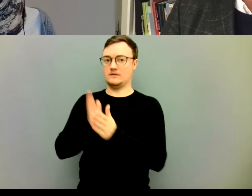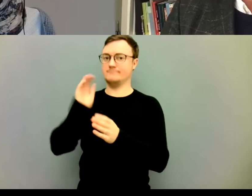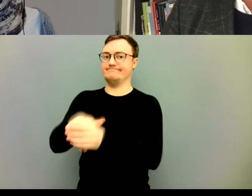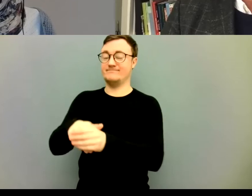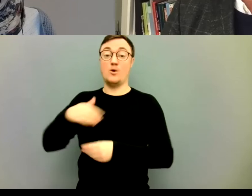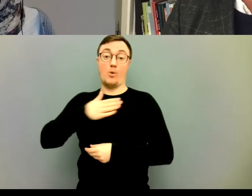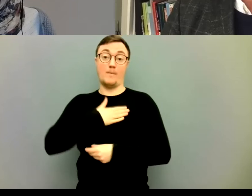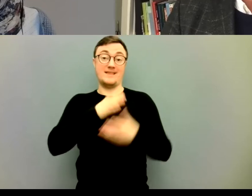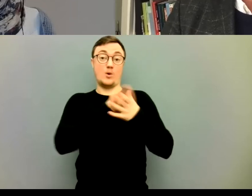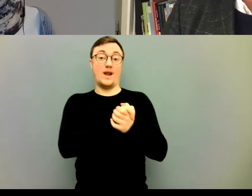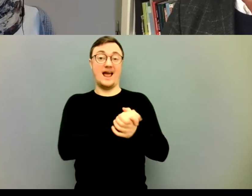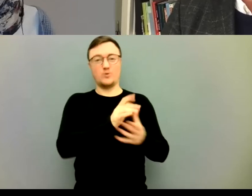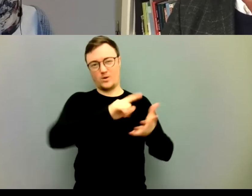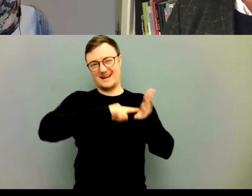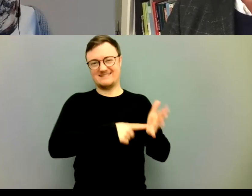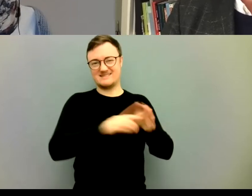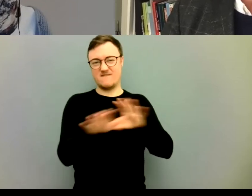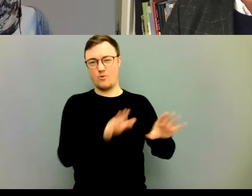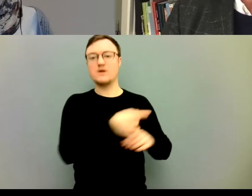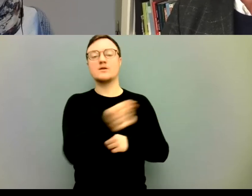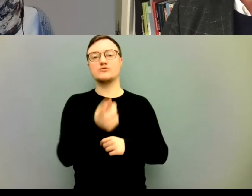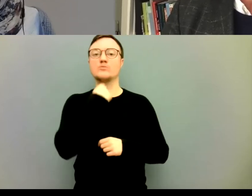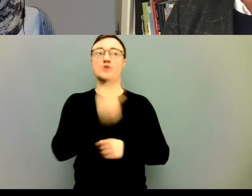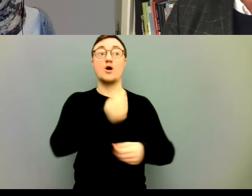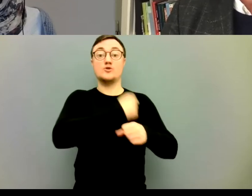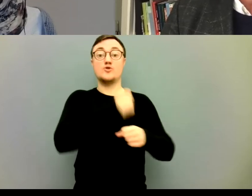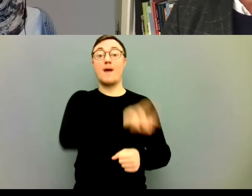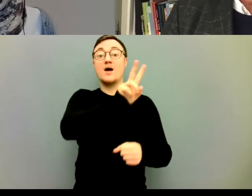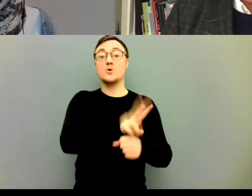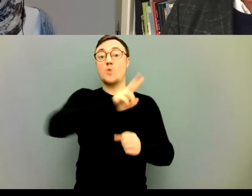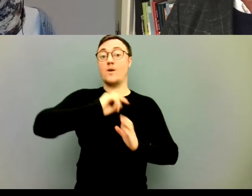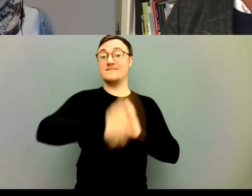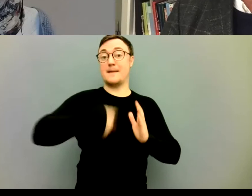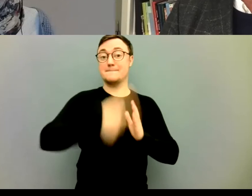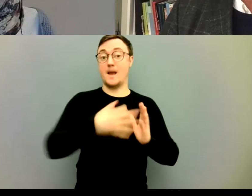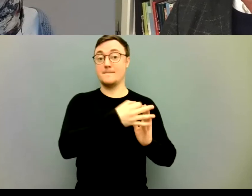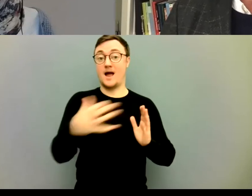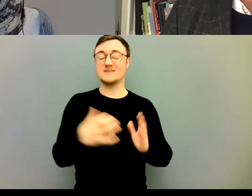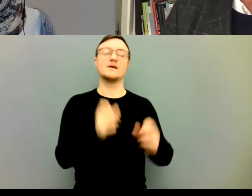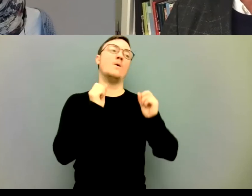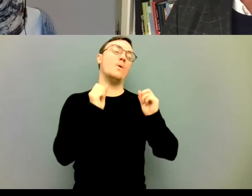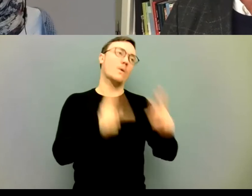Mina jobbarkompisar sa att jobba 12-timmarspass kan de hantera, men det-